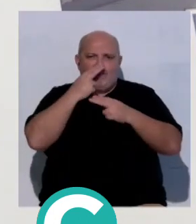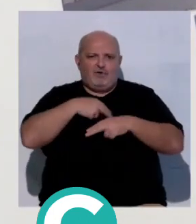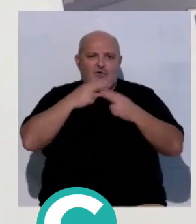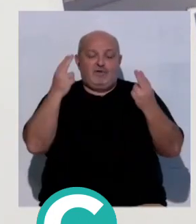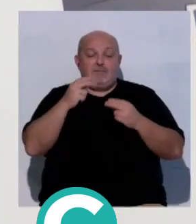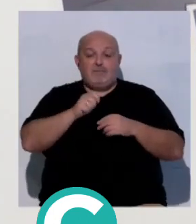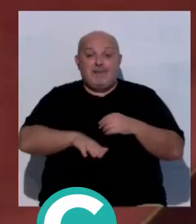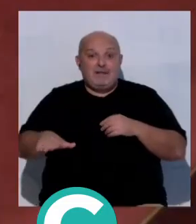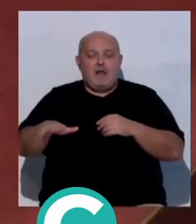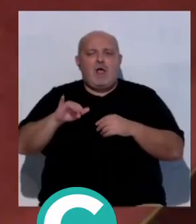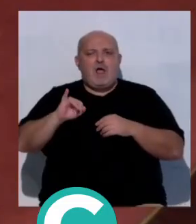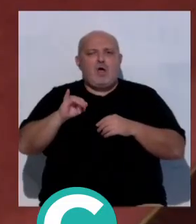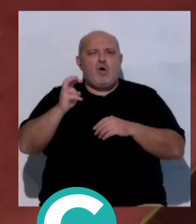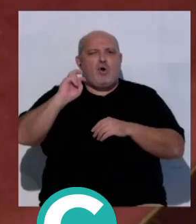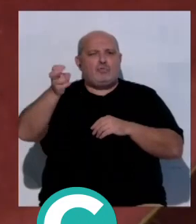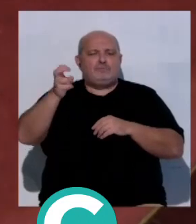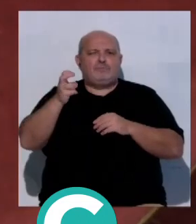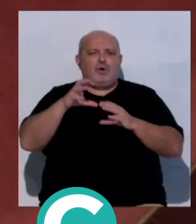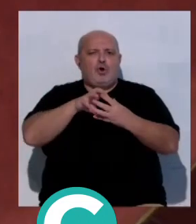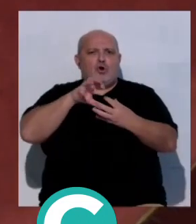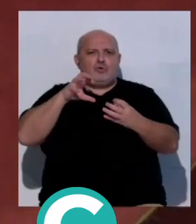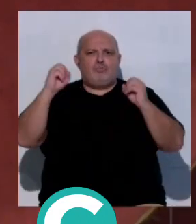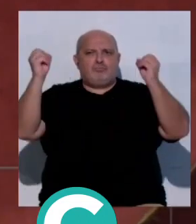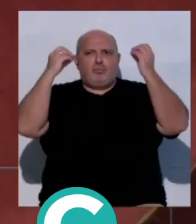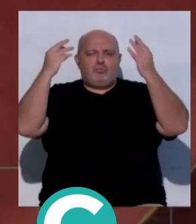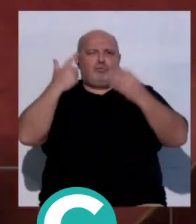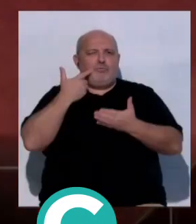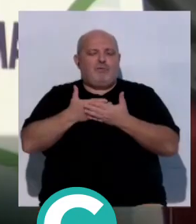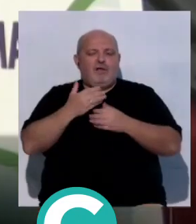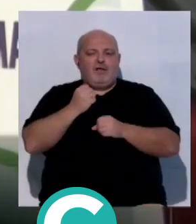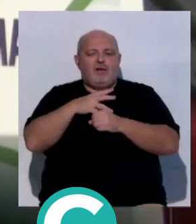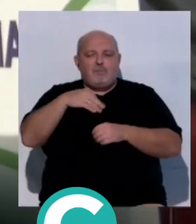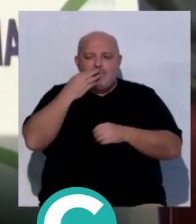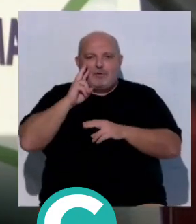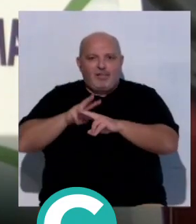los más pequeños podrán subirse a un coche de bomberos conocer a la unidad canina o colocarse